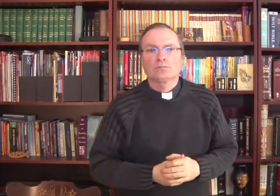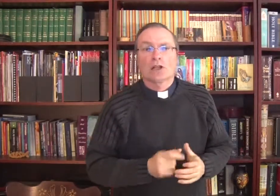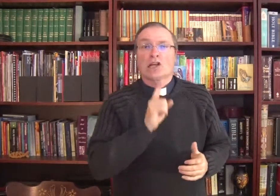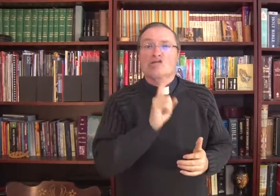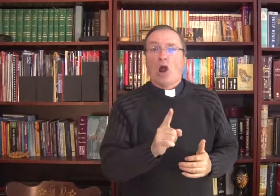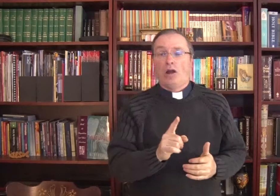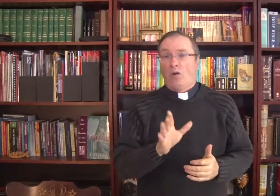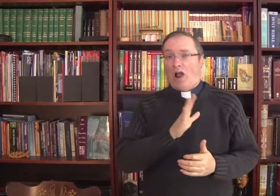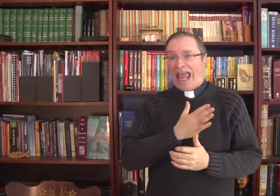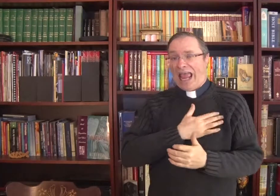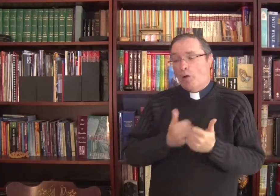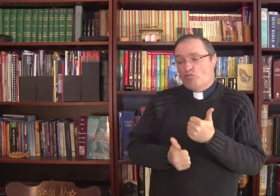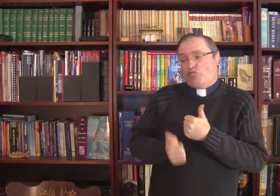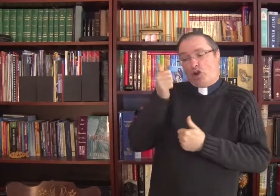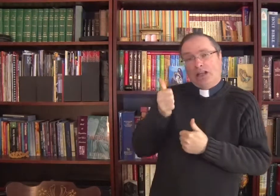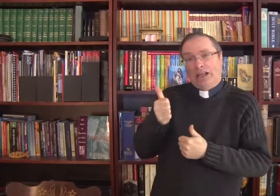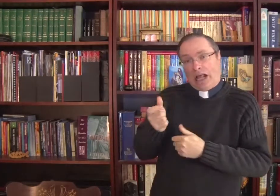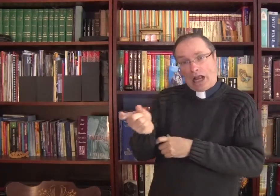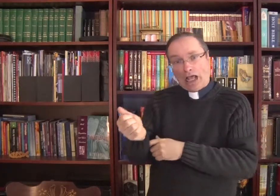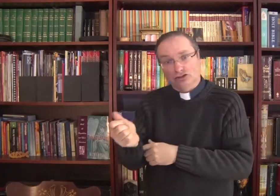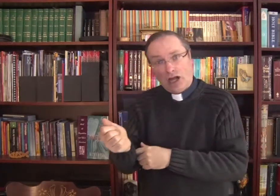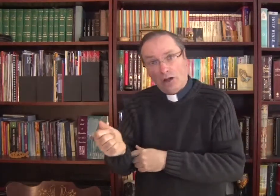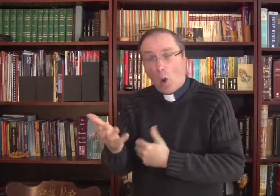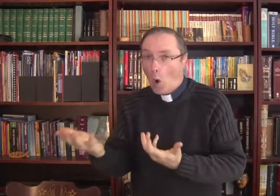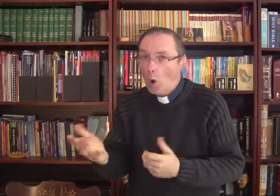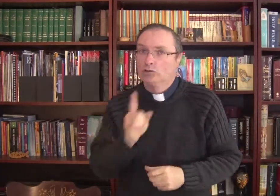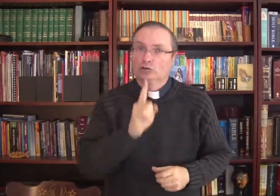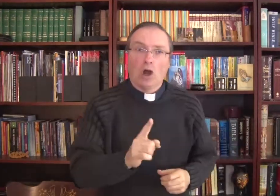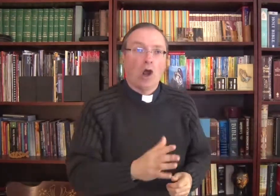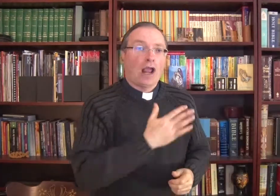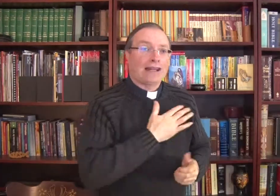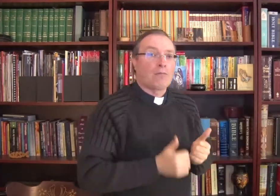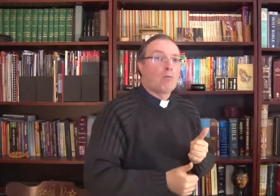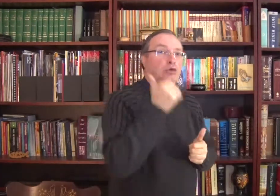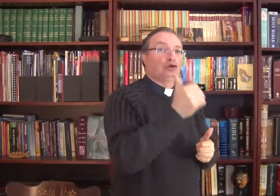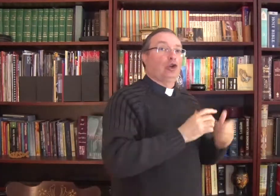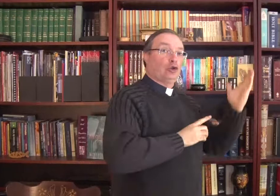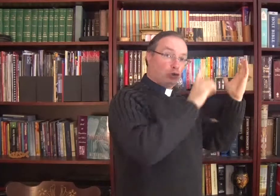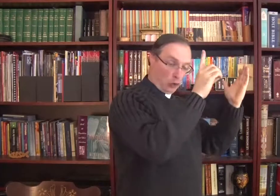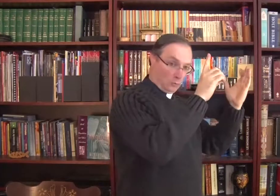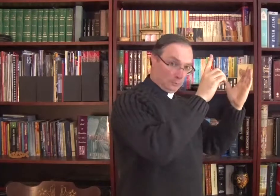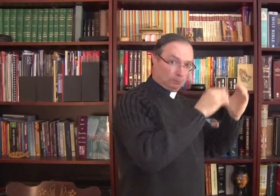Soit qu’on aime plus l’argent, ou soit qu’on aime plus Dieu.